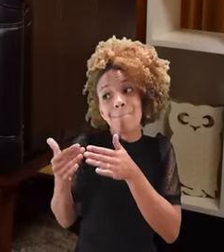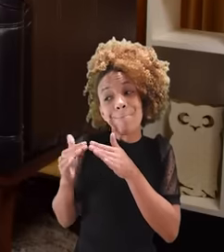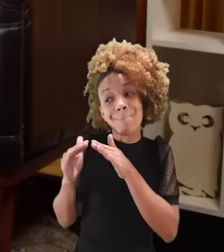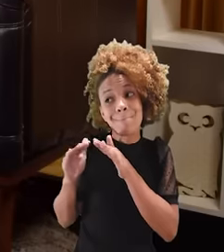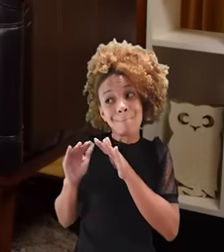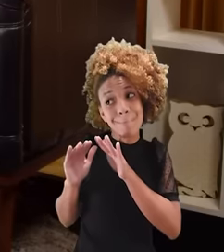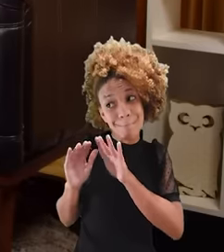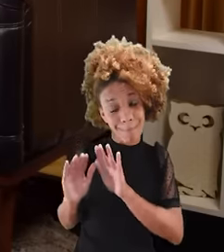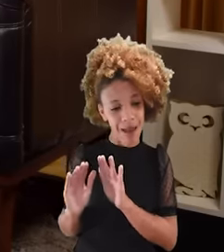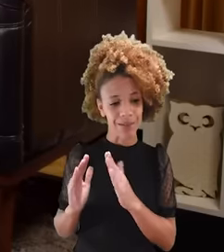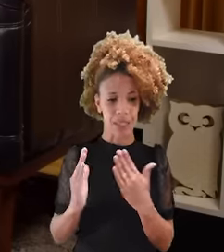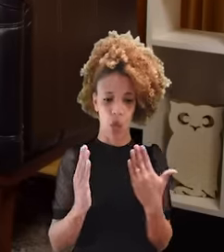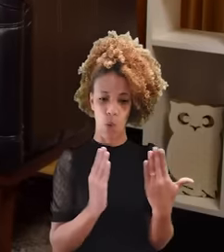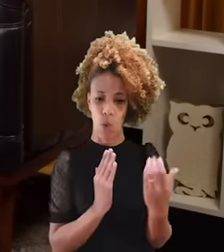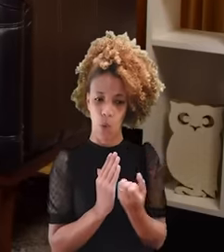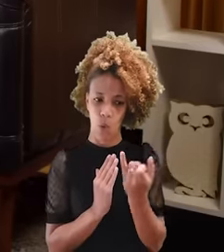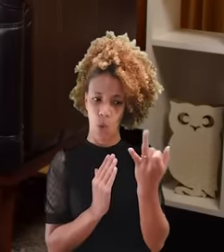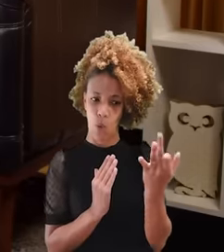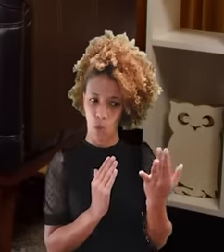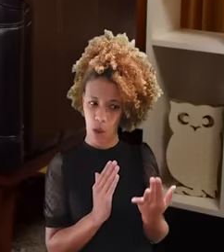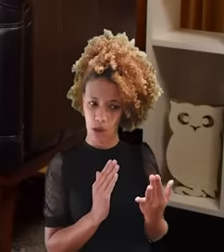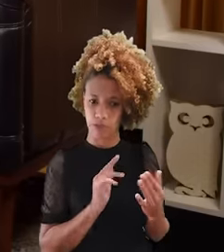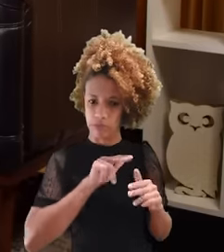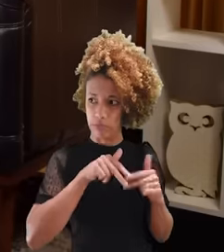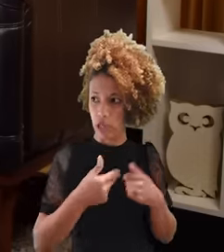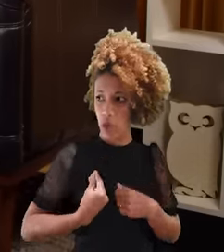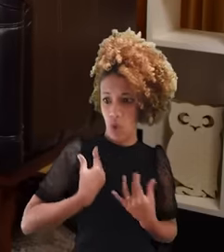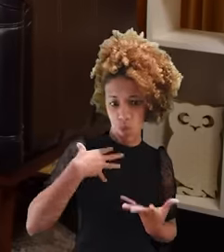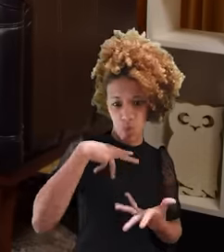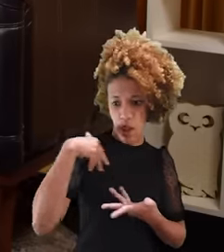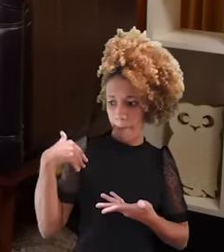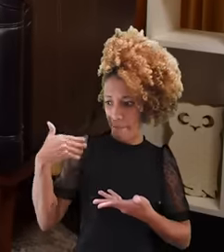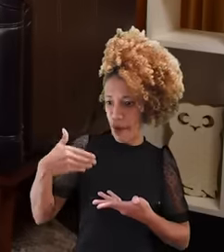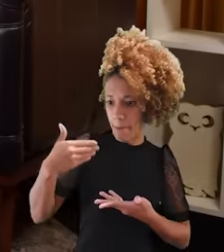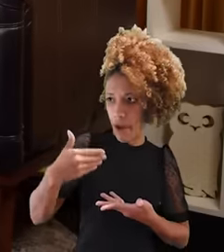se compara quantos genocídios esse mundo que a gente vive Já passou já passou sim concordo